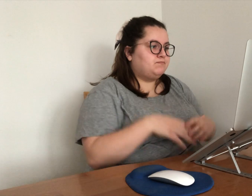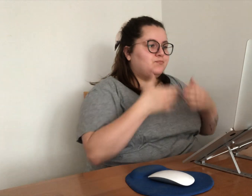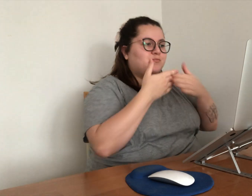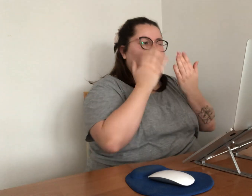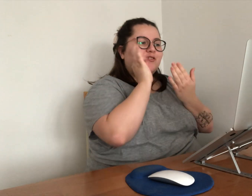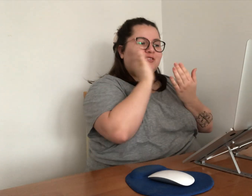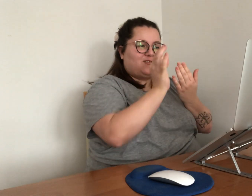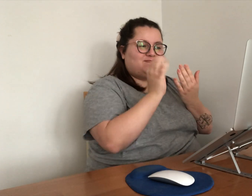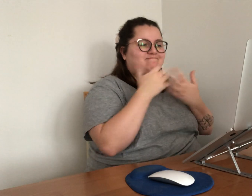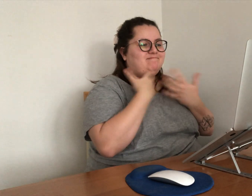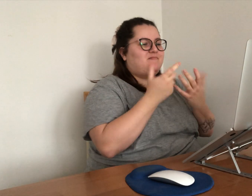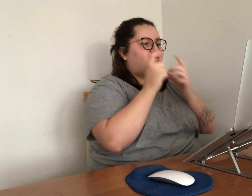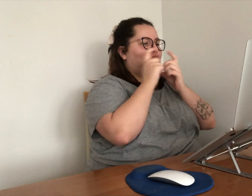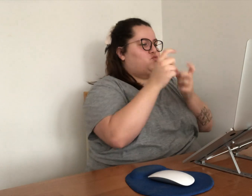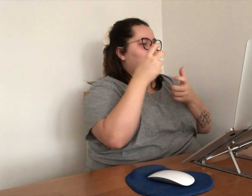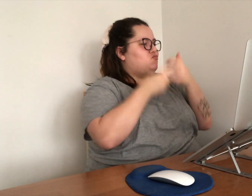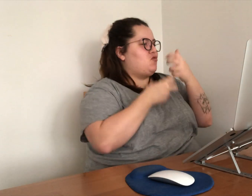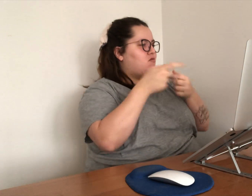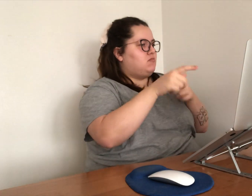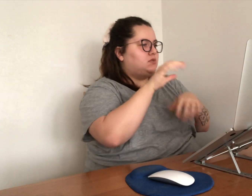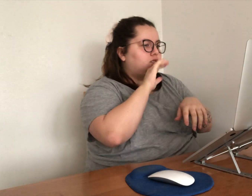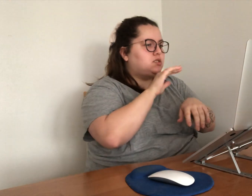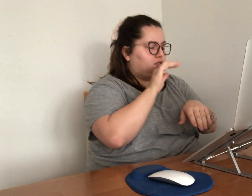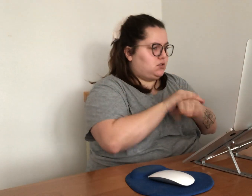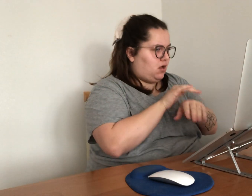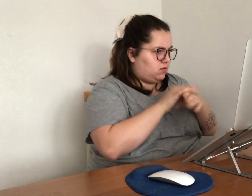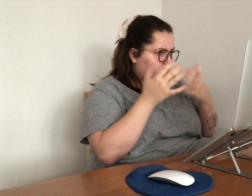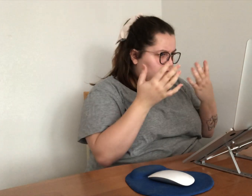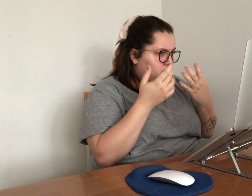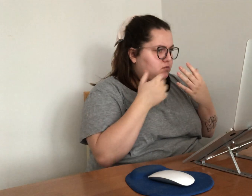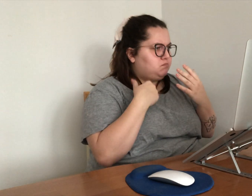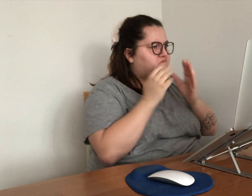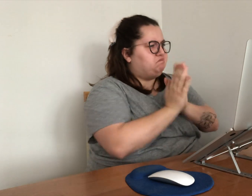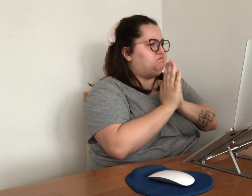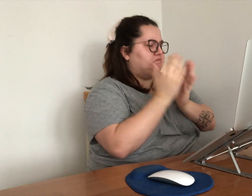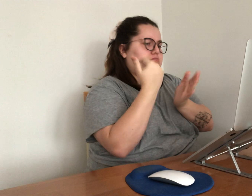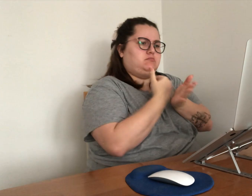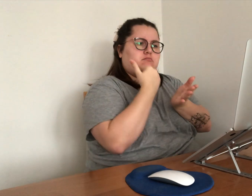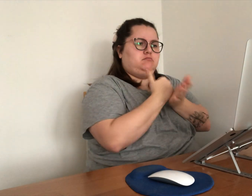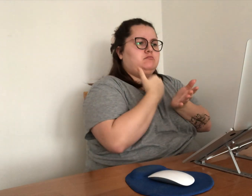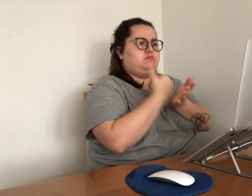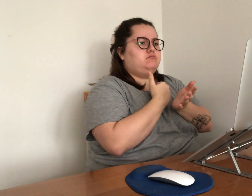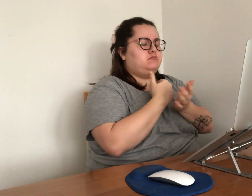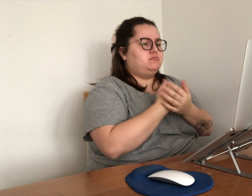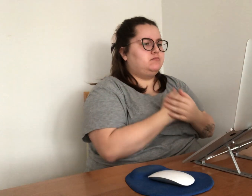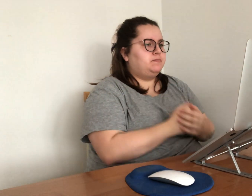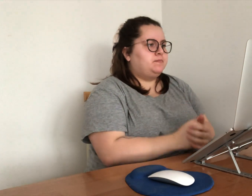Dzień dobry chcę zgłosić problem przy zamówieniu. Proszę o pomoc.